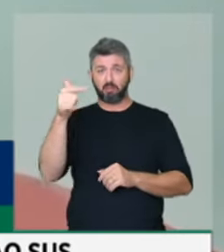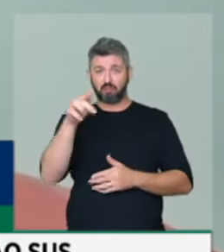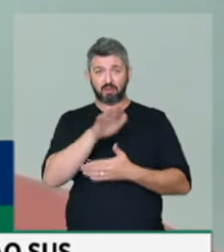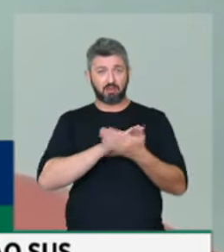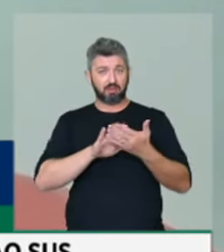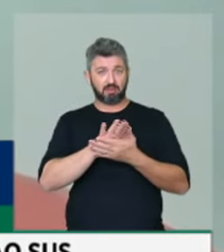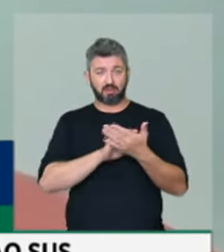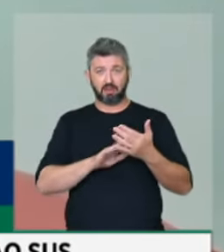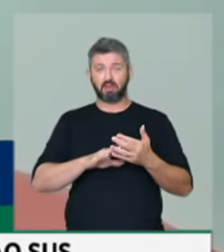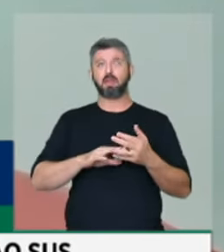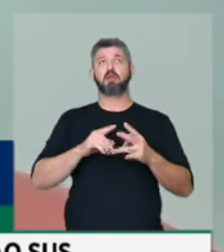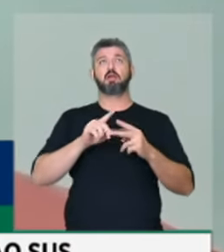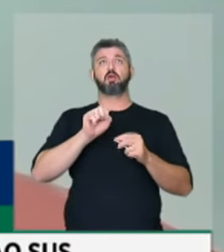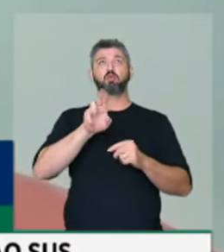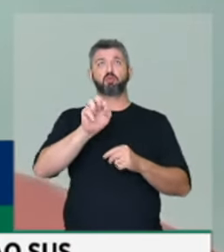GENTE, NÃO TEM TABELA DE